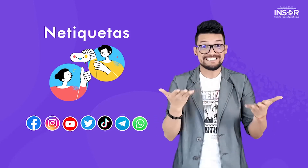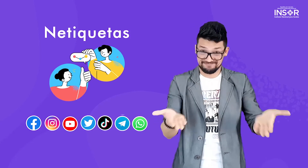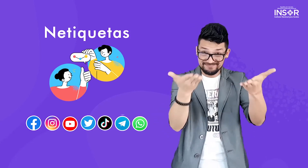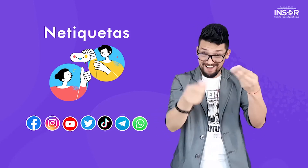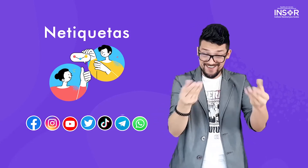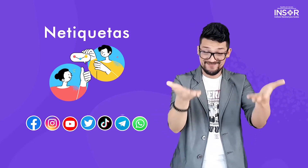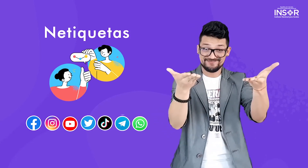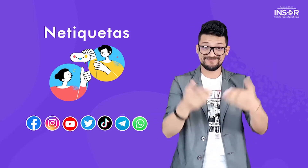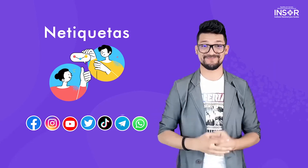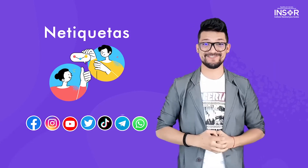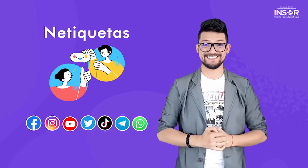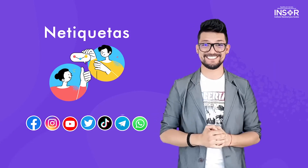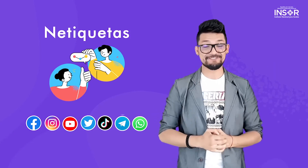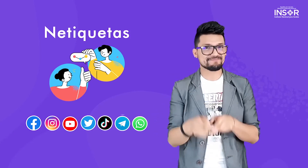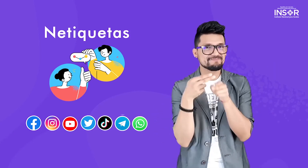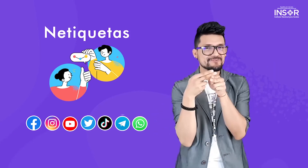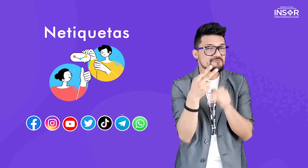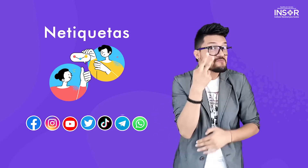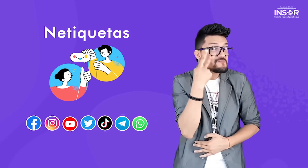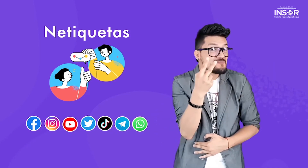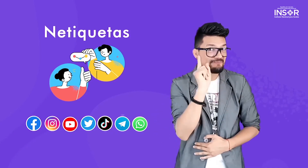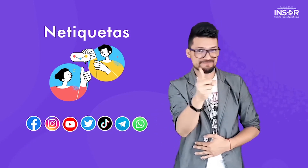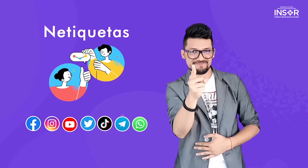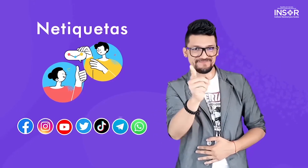¡Adelante! Nos vemos en un próximo vídeo.